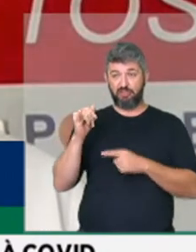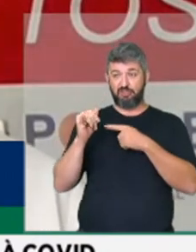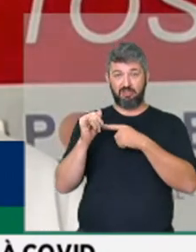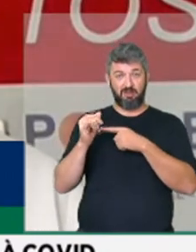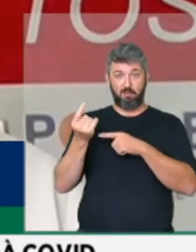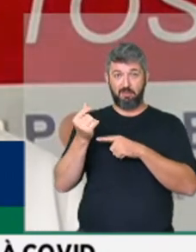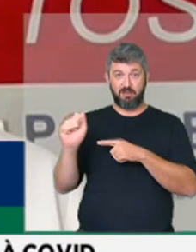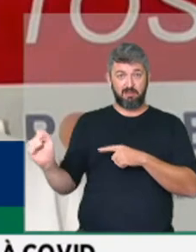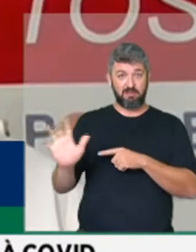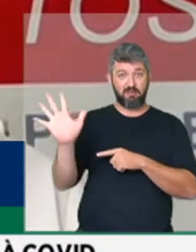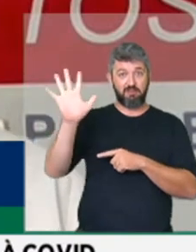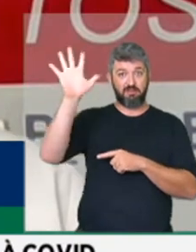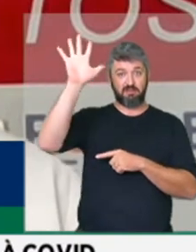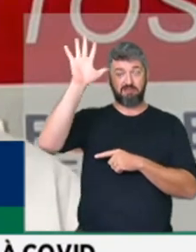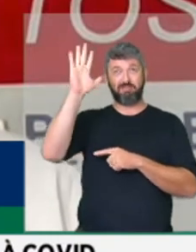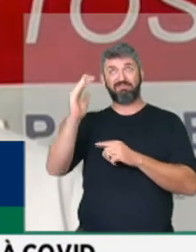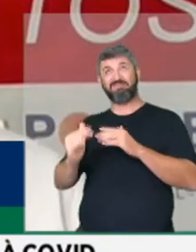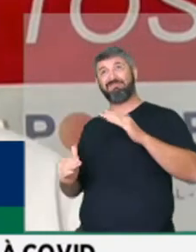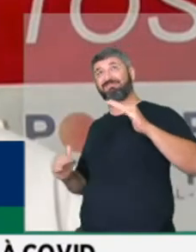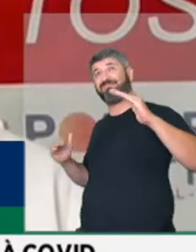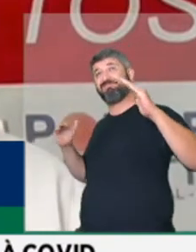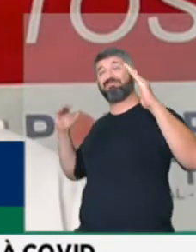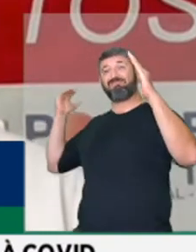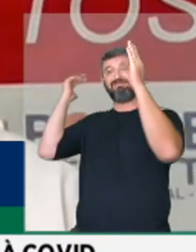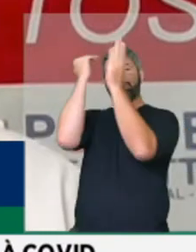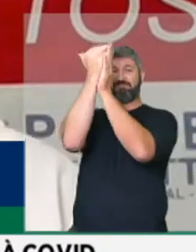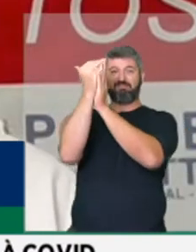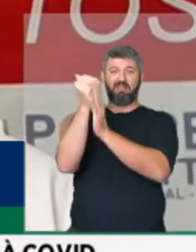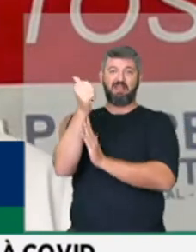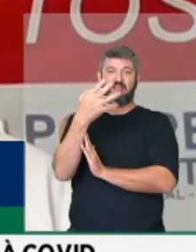GUEDES QUE IA SER A 30 REAIS E FOI APLAUDIDO LÁ NA FIESP EM